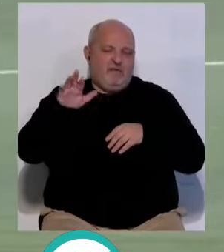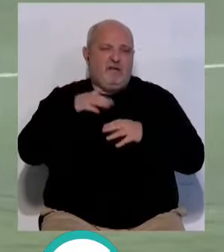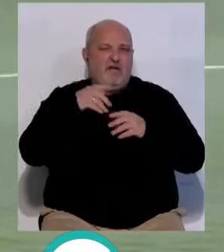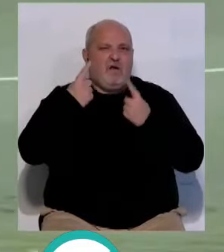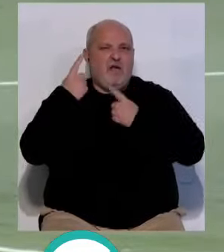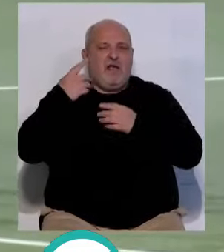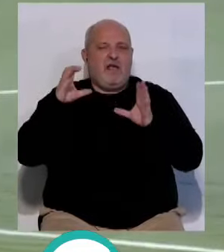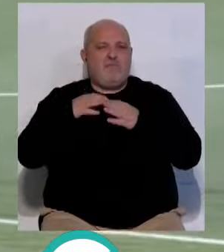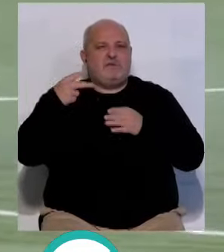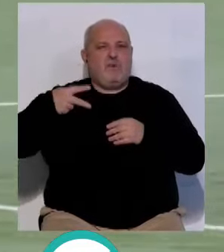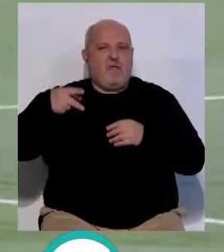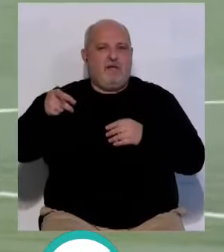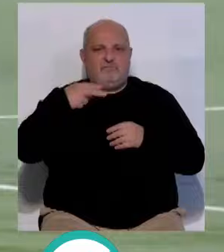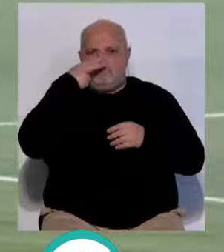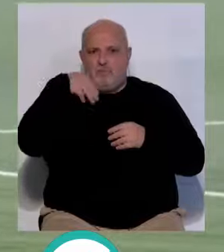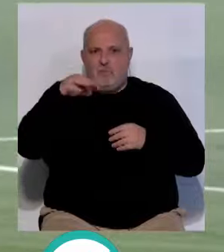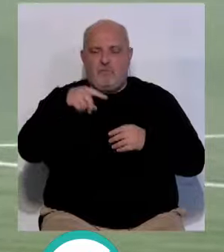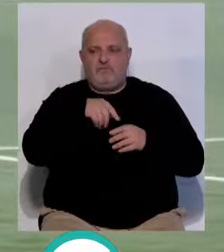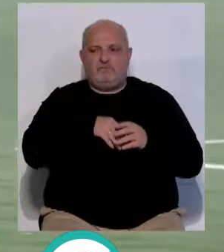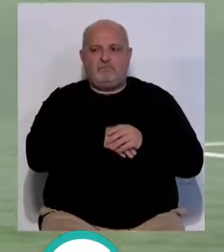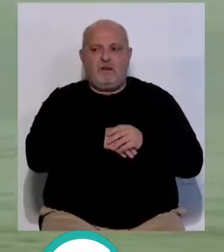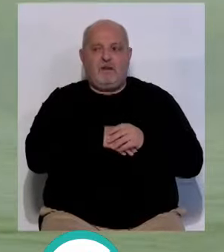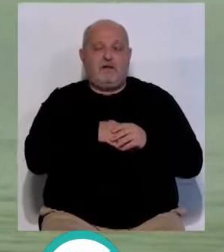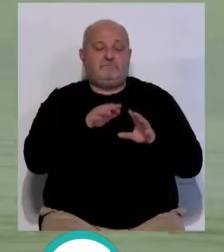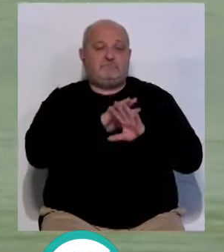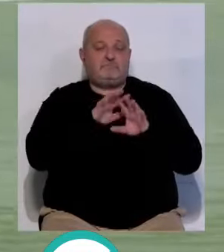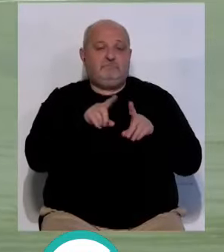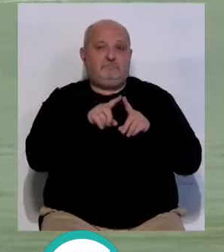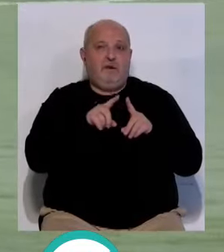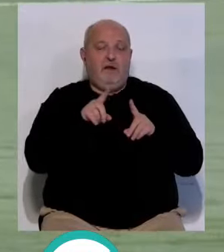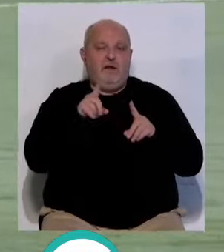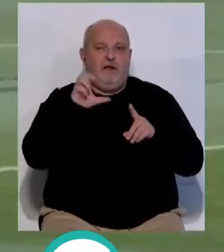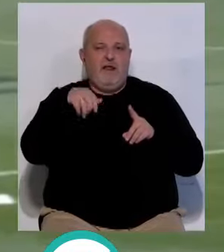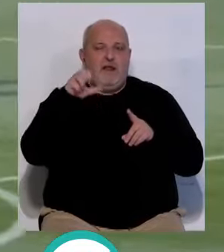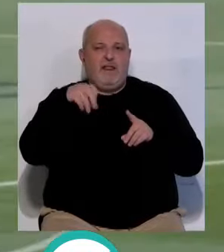de segunda división eh parecía que podía ser el dense pero parece que el dense ya ocupado los